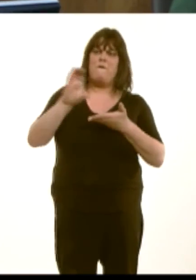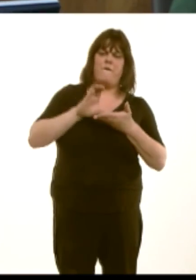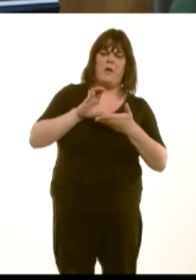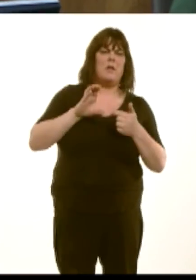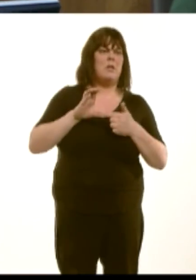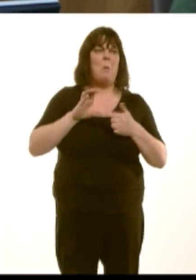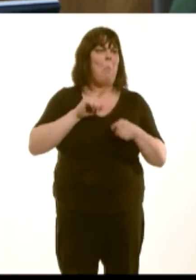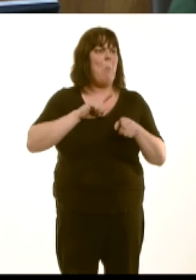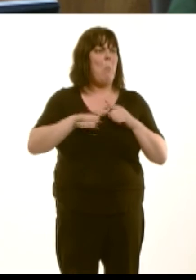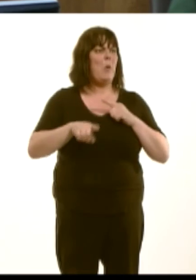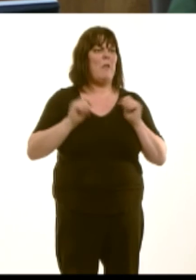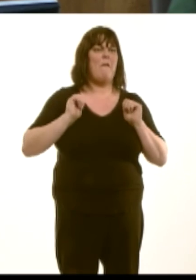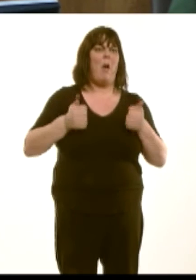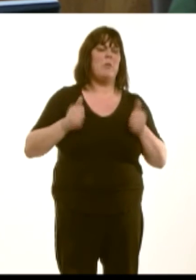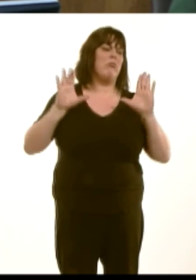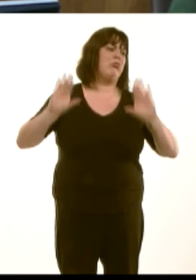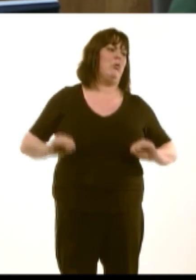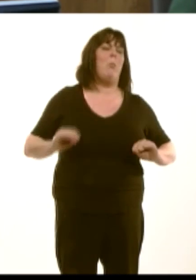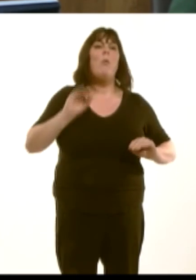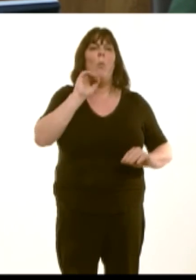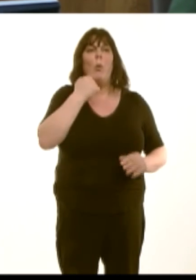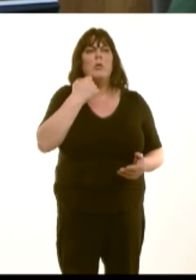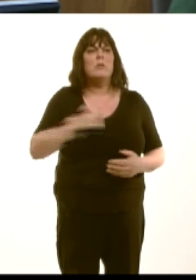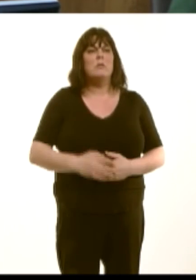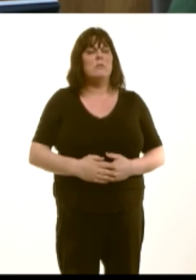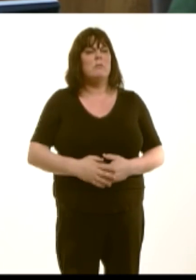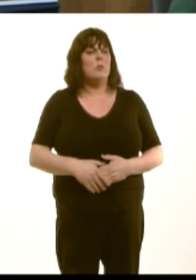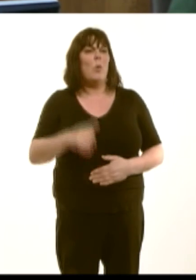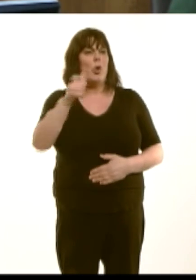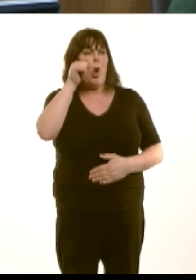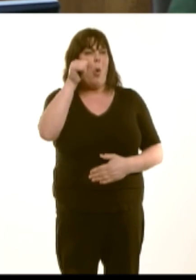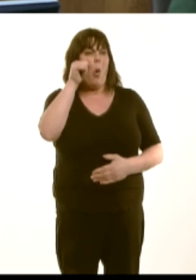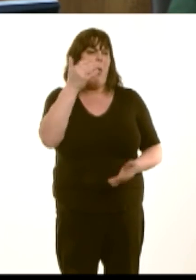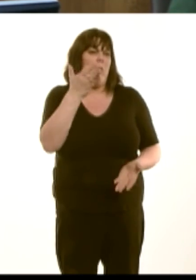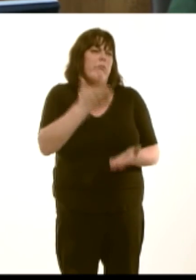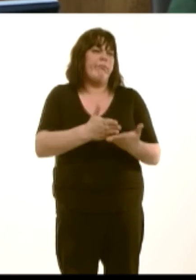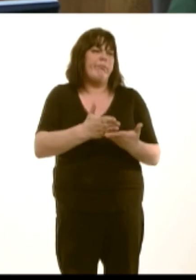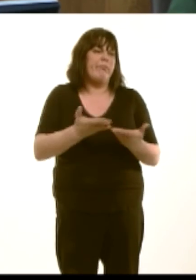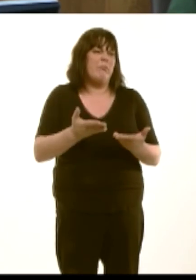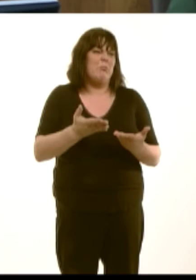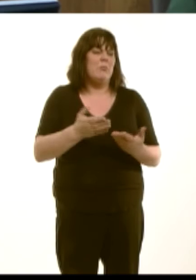fwyaf o ffermydd yn gorffen. Rydym yn gwybod hynny; mae hynnyín rhywbeth hollol gywir iíw ddweud yn economaidd.